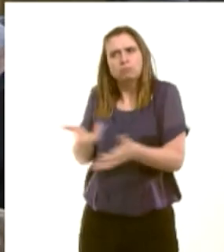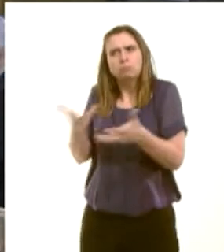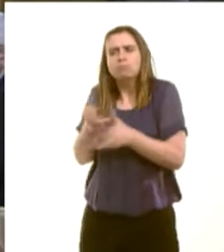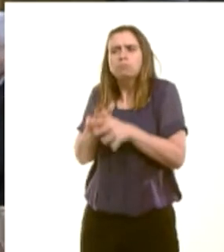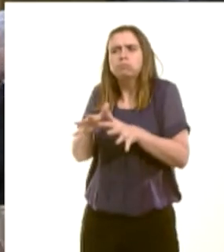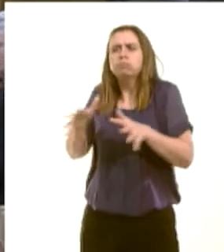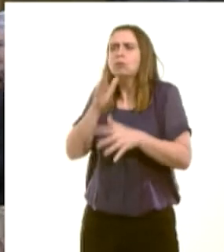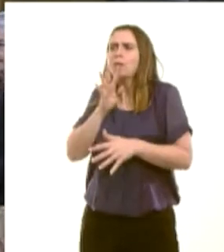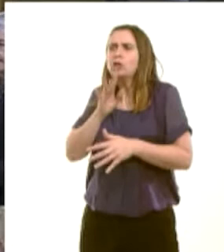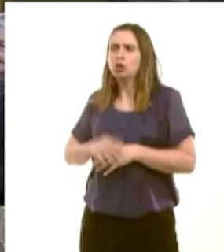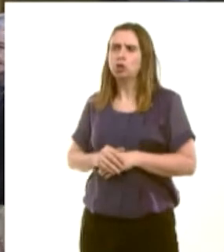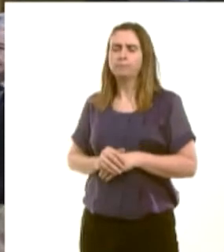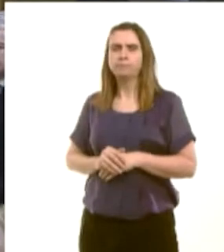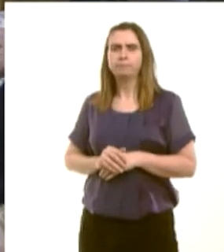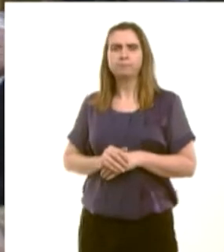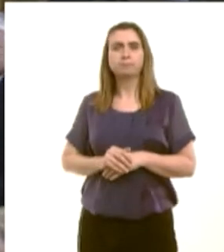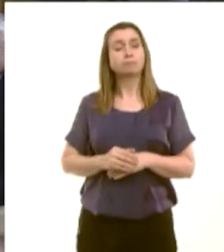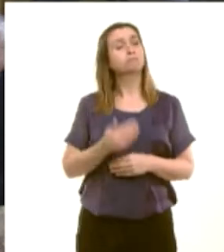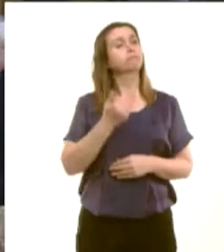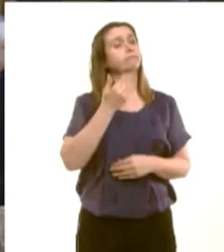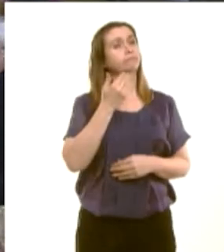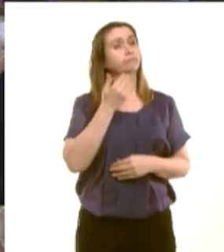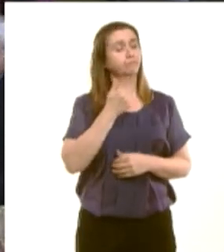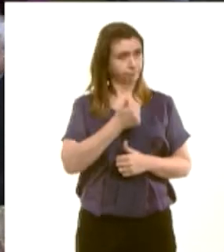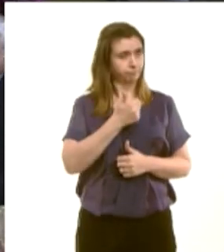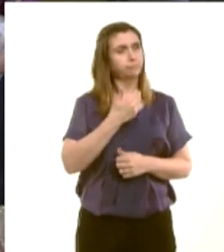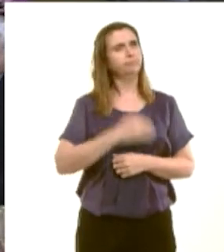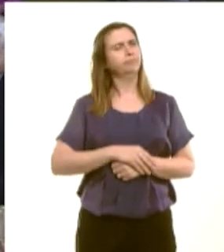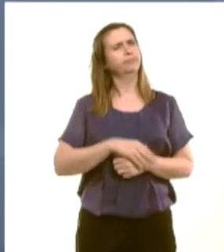i roi cymorth iír Gymraeg. Suzy Davies: Brif Weinidog, rych chi wedi